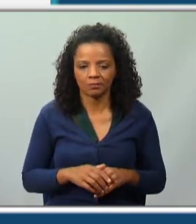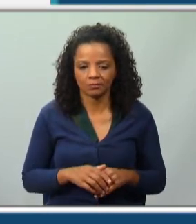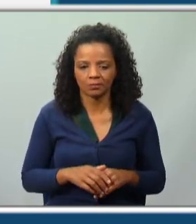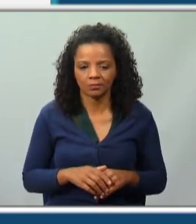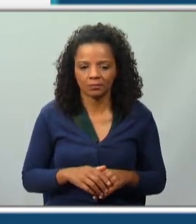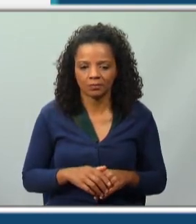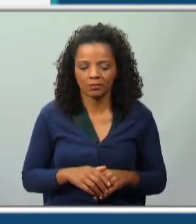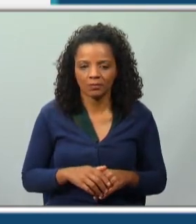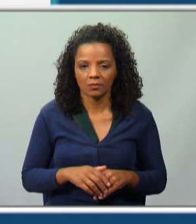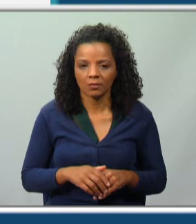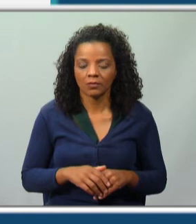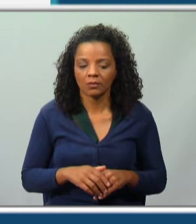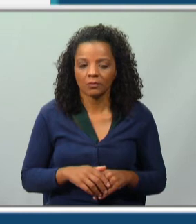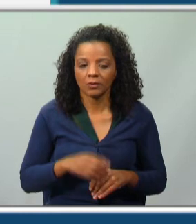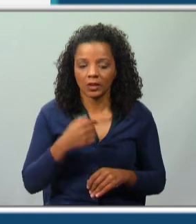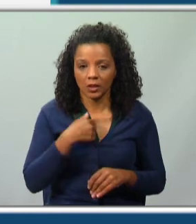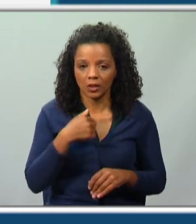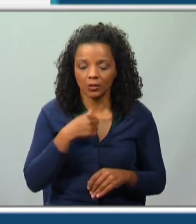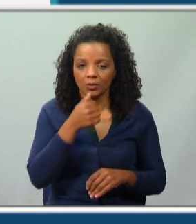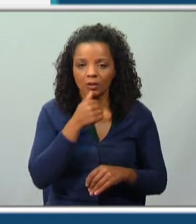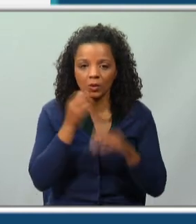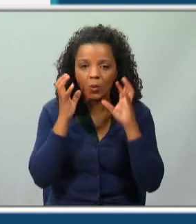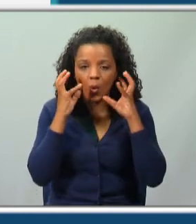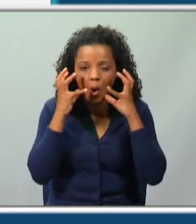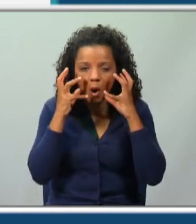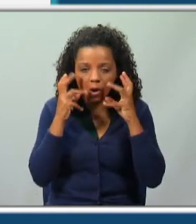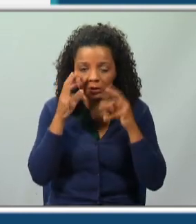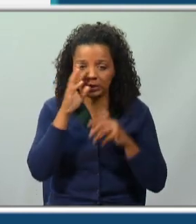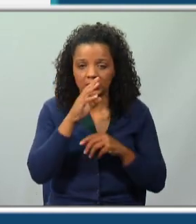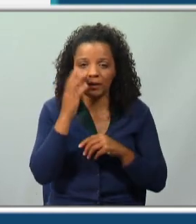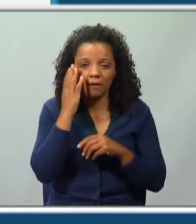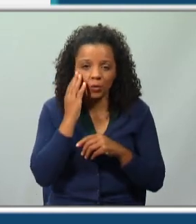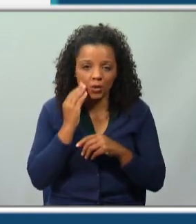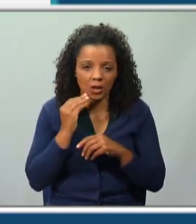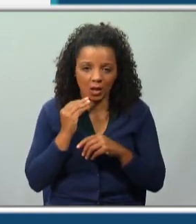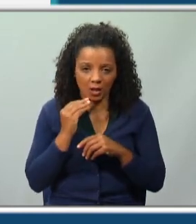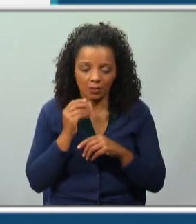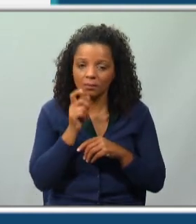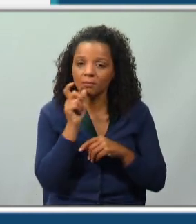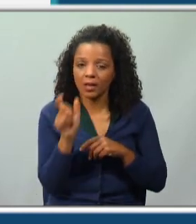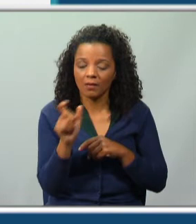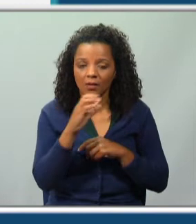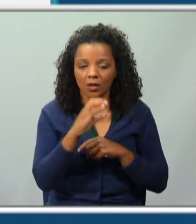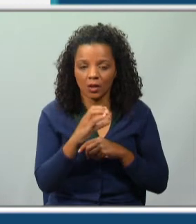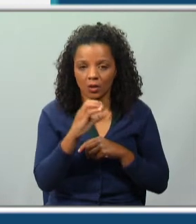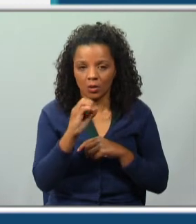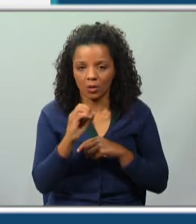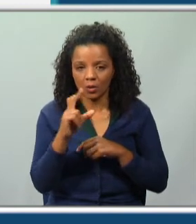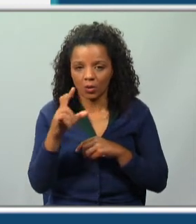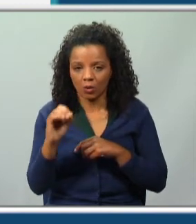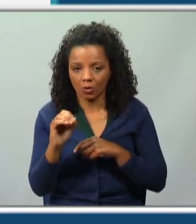e eu koro quando estou envergonhado aqui a palavra foro já não dizemos da mesma 當我在這裡感到尷尬時，我會感到不安論壇這個詞我們不再說同樣的話